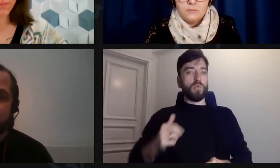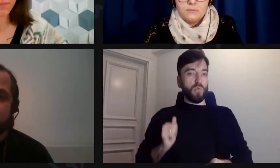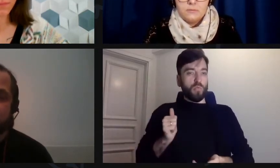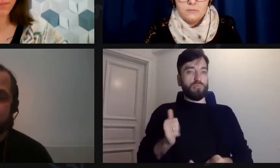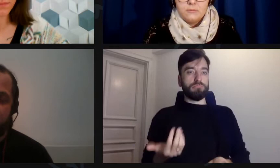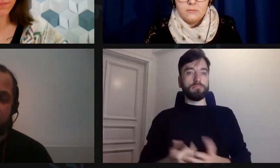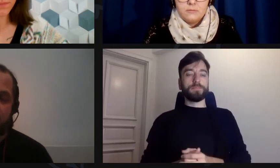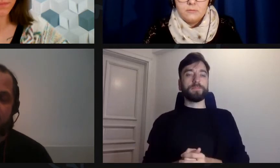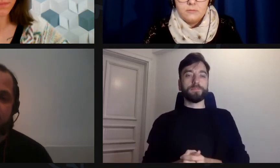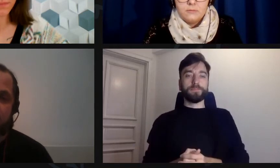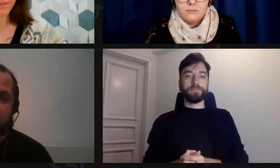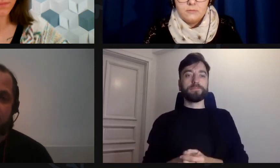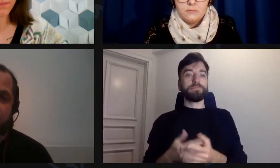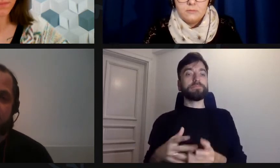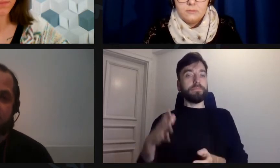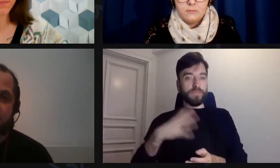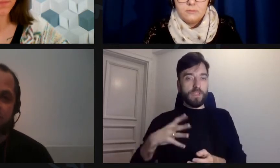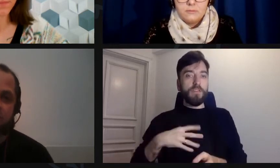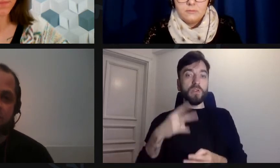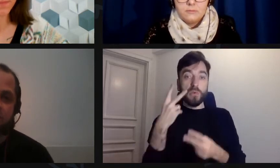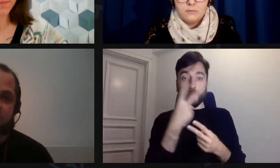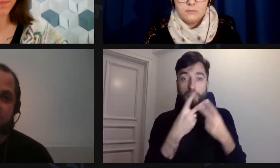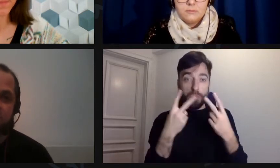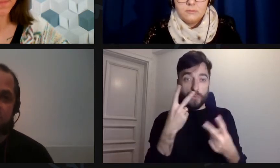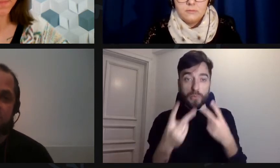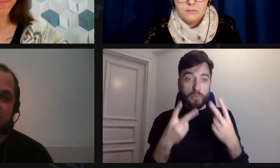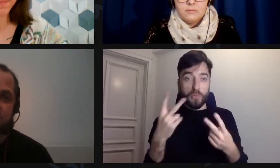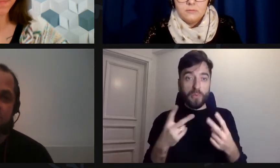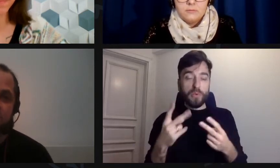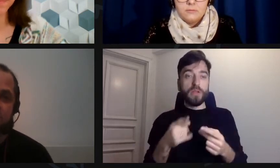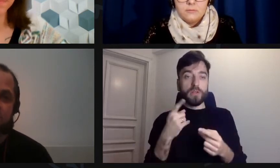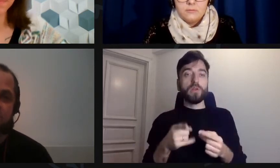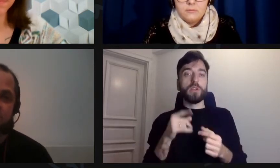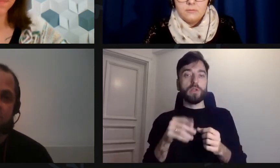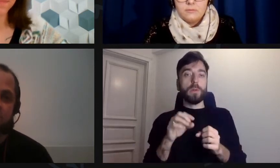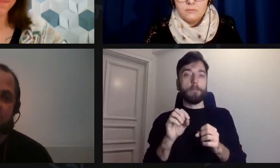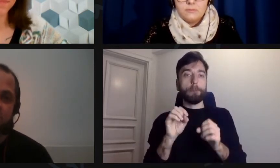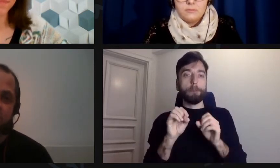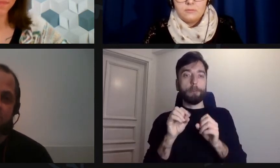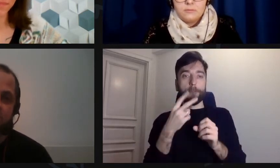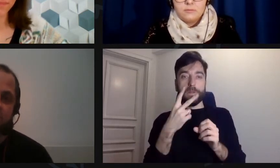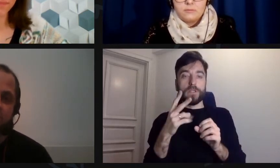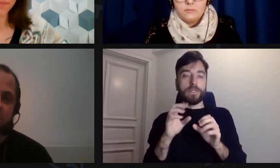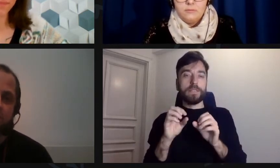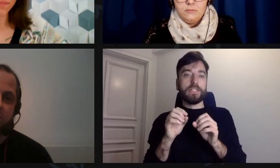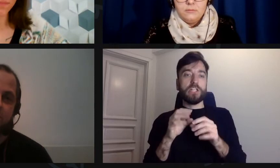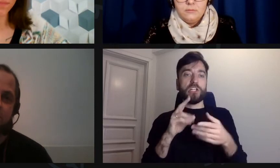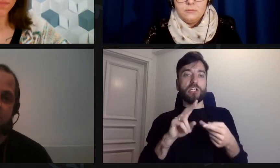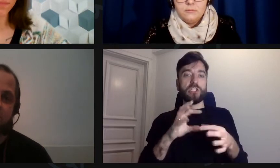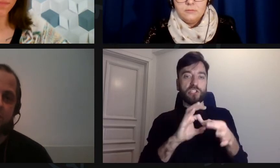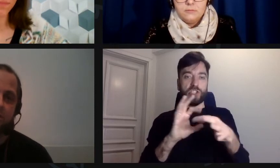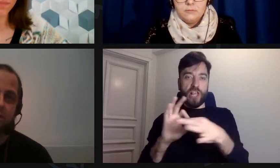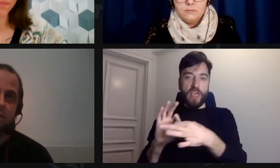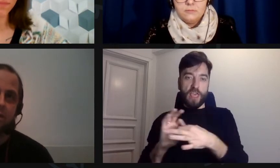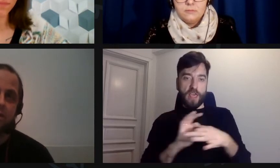Warto śledzić profil Sieci Pedagogiki Cyrku, tam się informacje będą pojawiały.